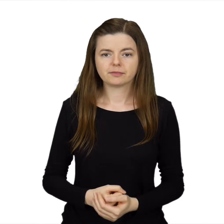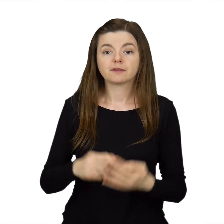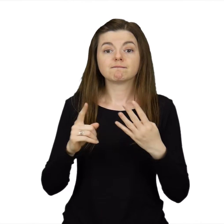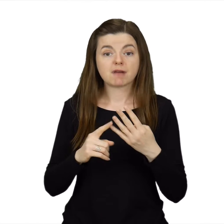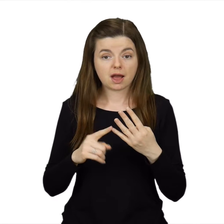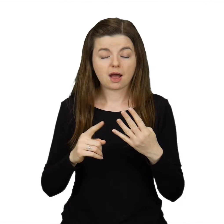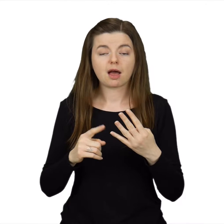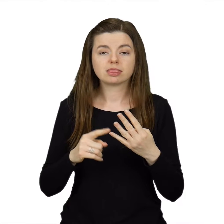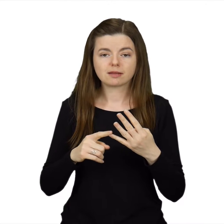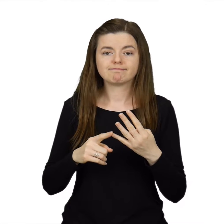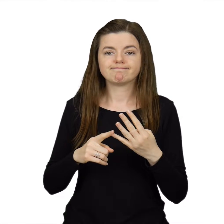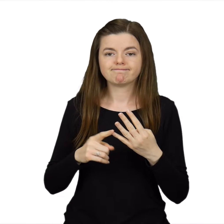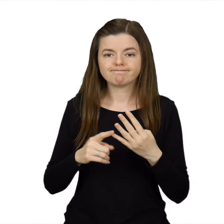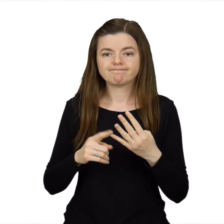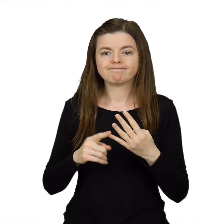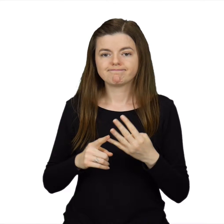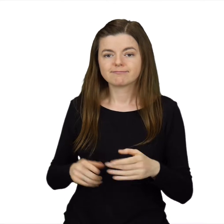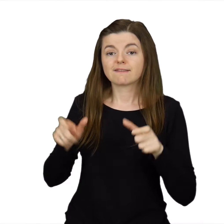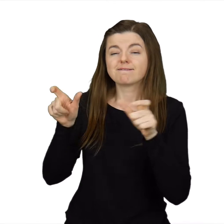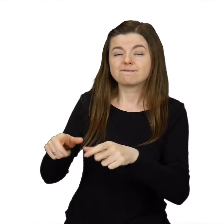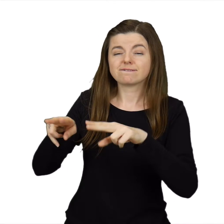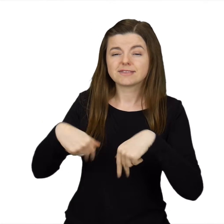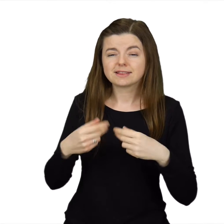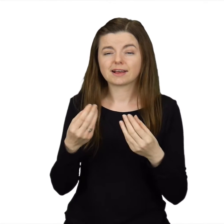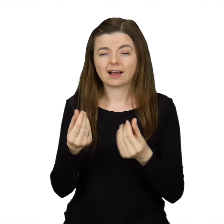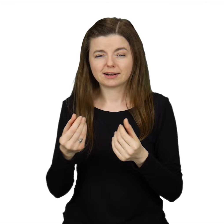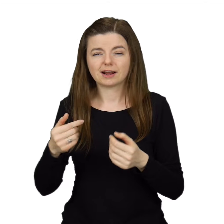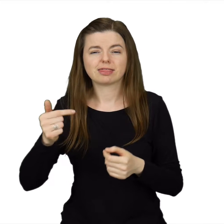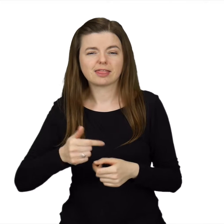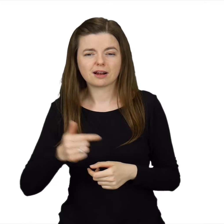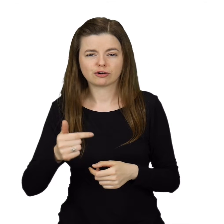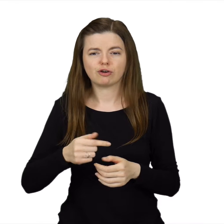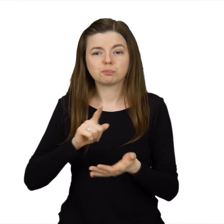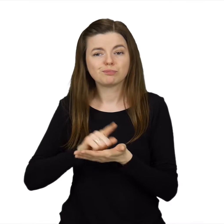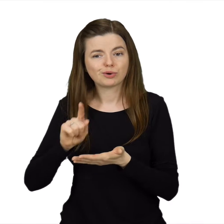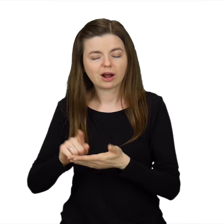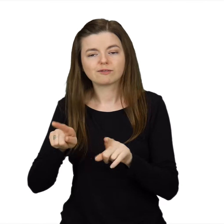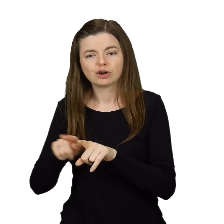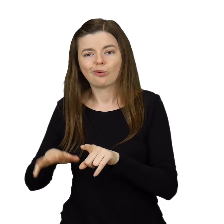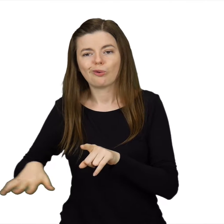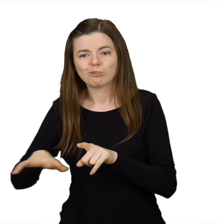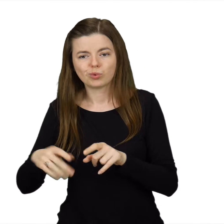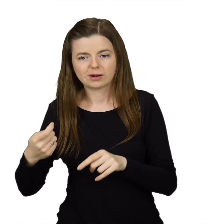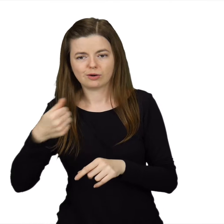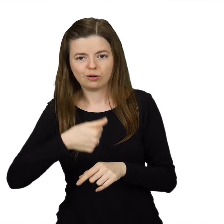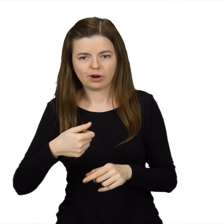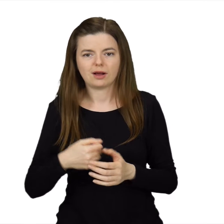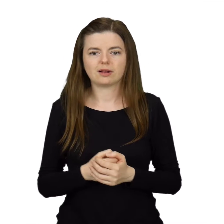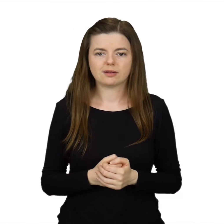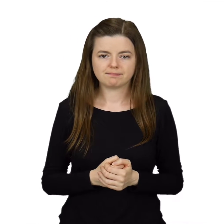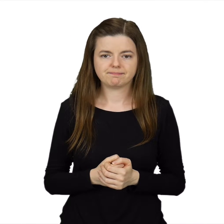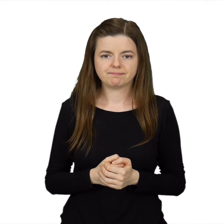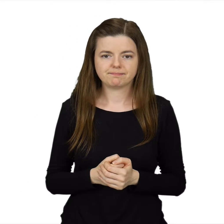windykacja należności z podatków i opłat lokalnych,